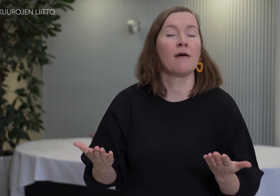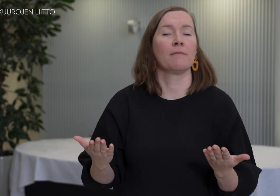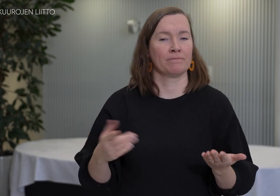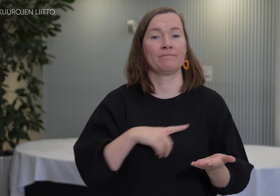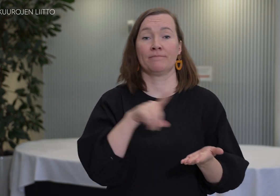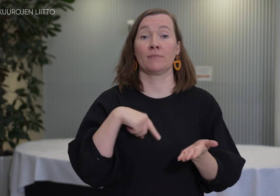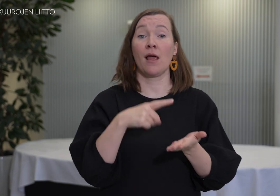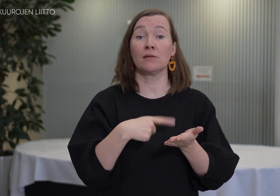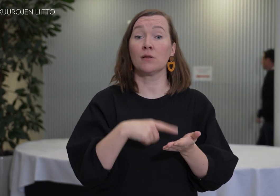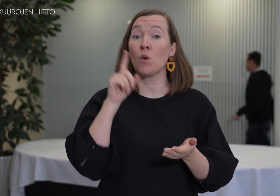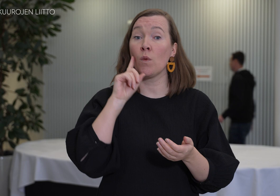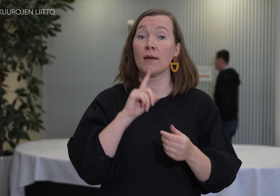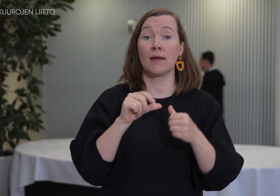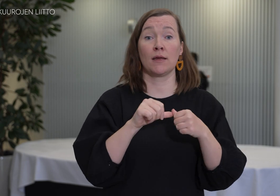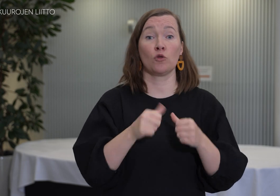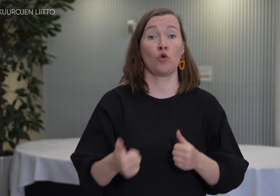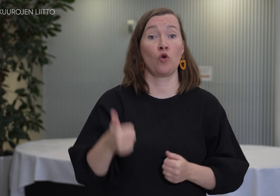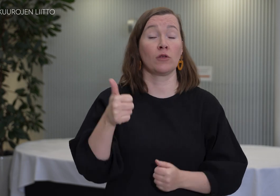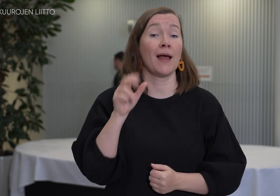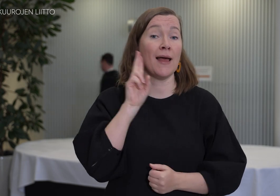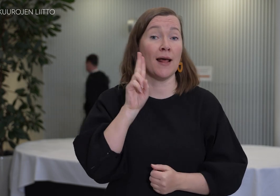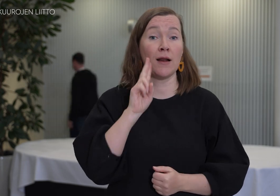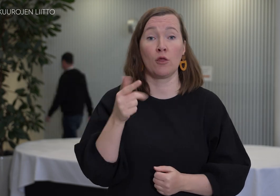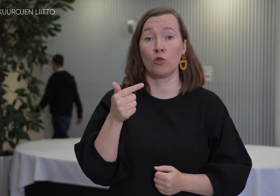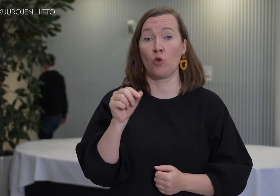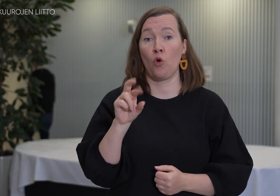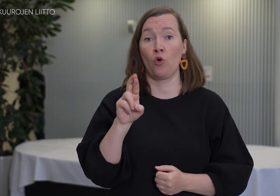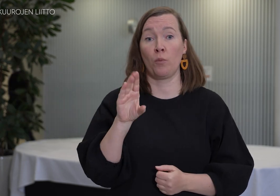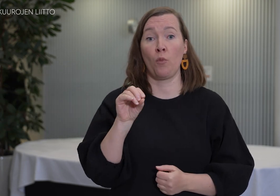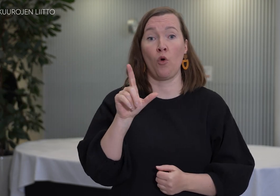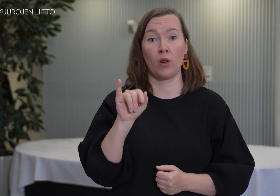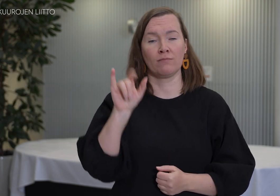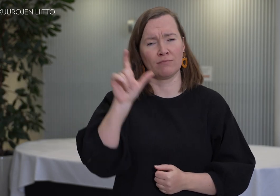Haastattelemme Kuurojen Liiton johtajaa Helena Torbolia.